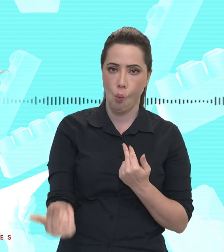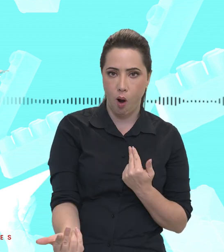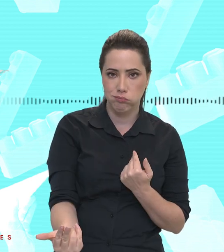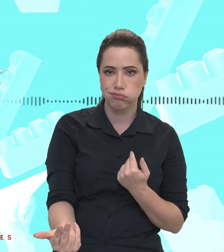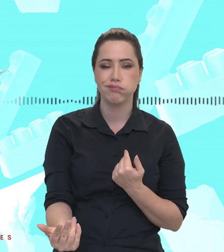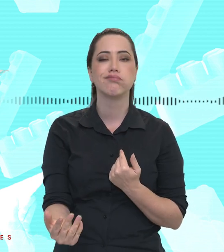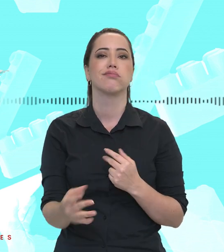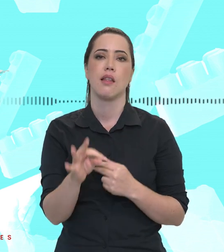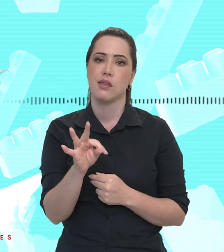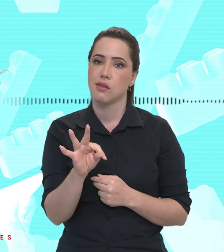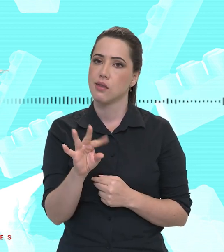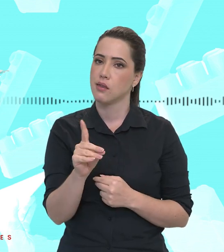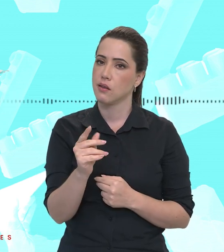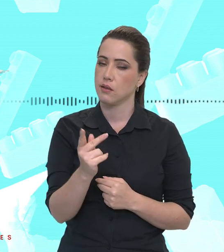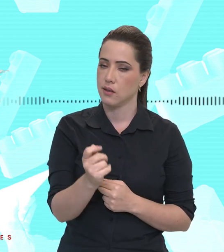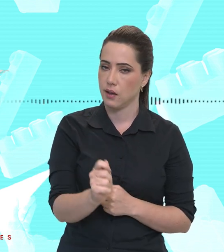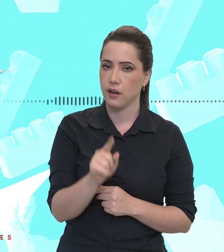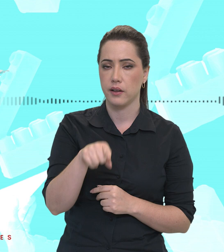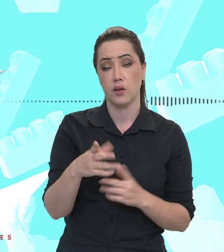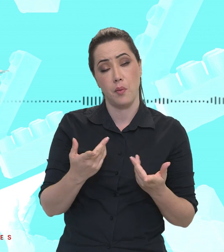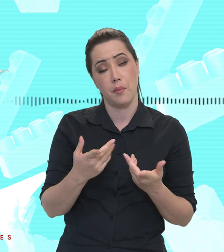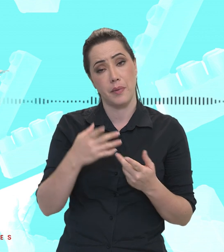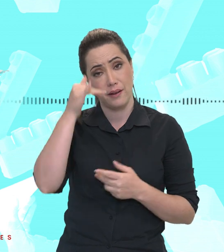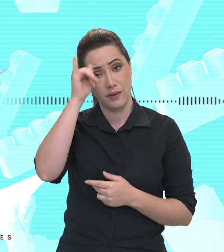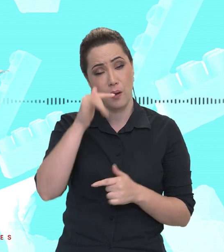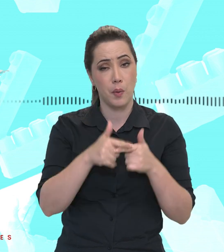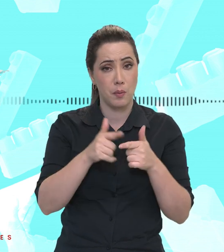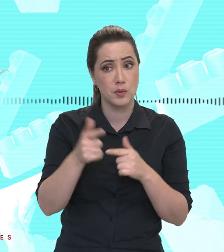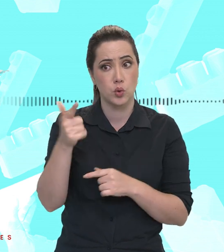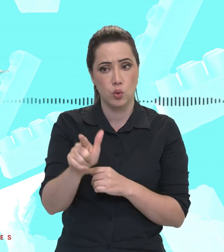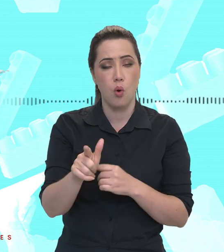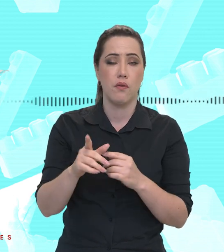semelhantes ao TDAH da mãe. E para tentar quebrar o ciclo de diagnóstico tardio, ela